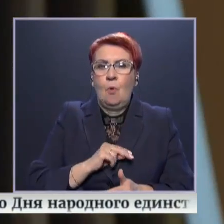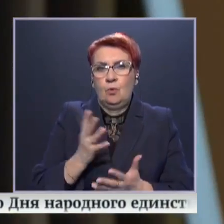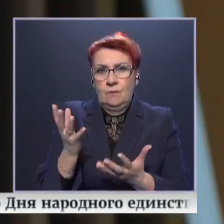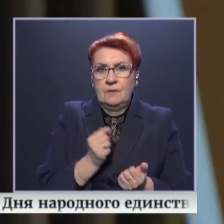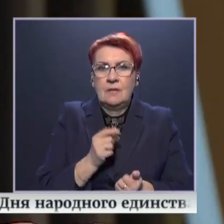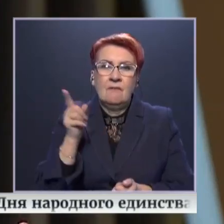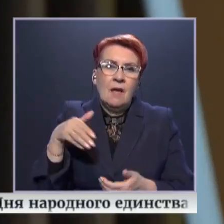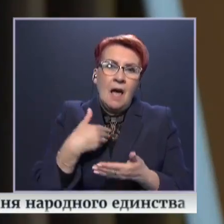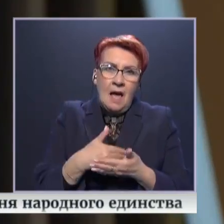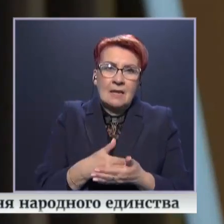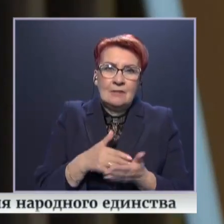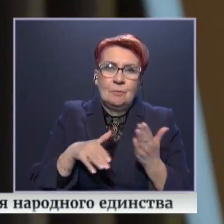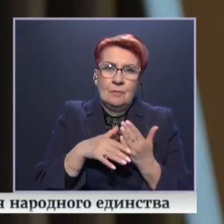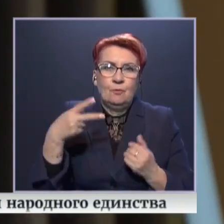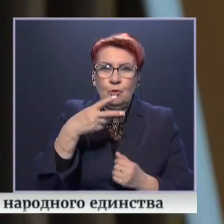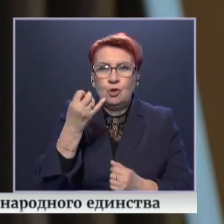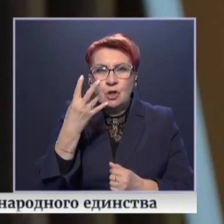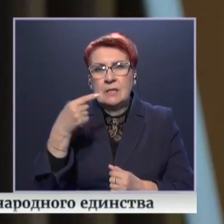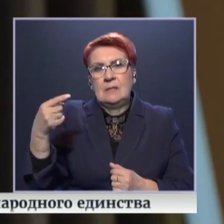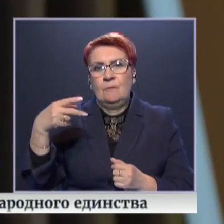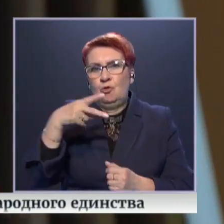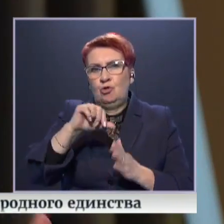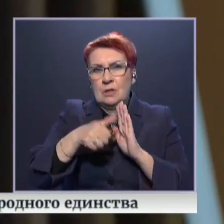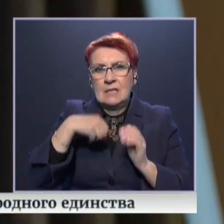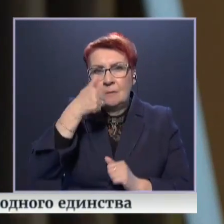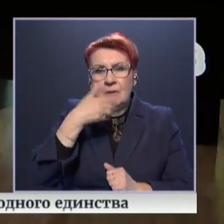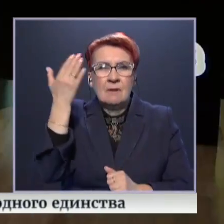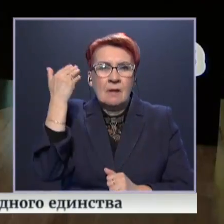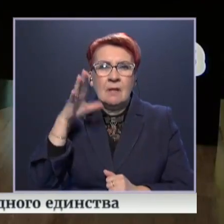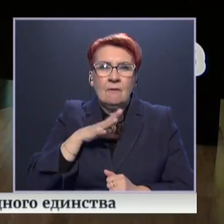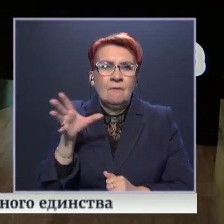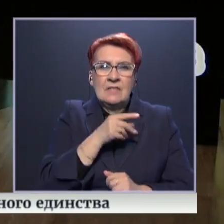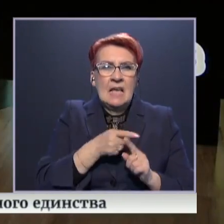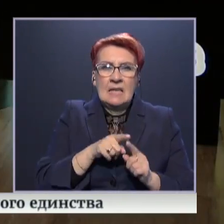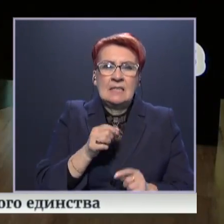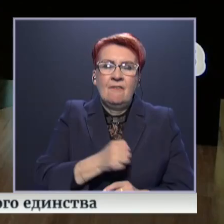активно помогали в 14-16 годах когда все эти события военные